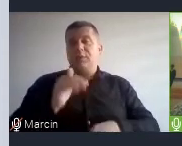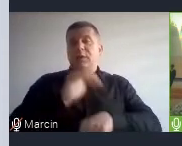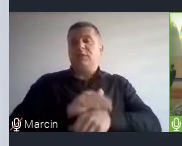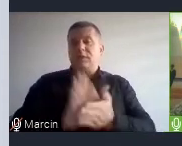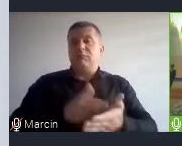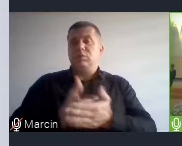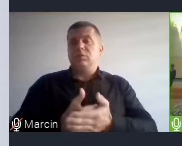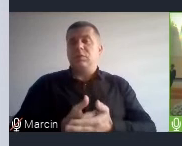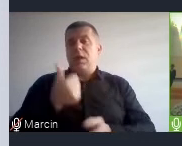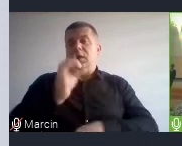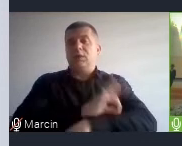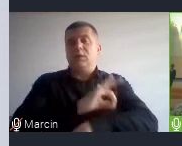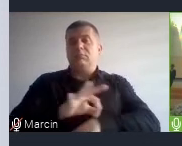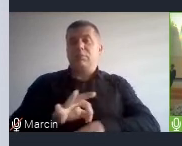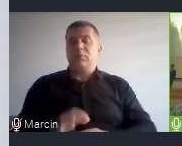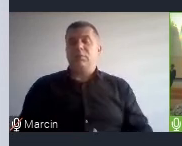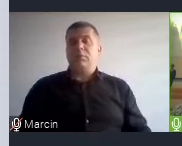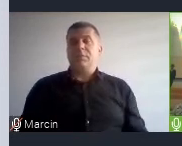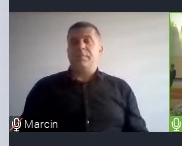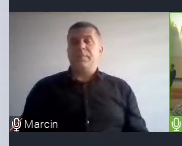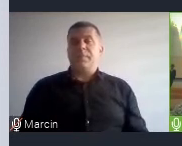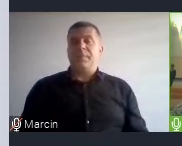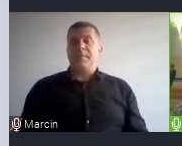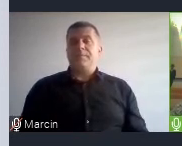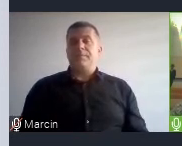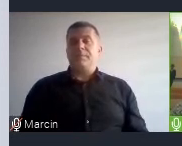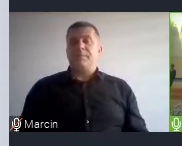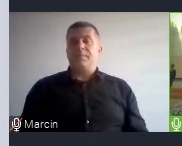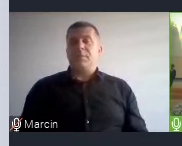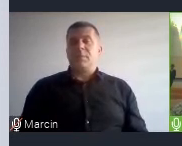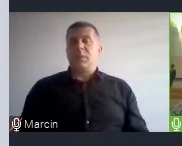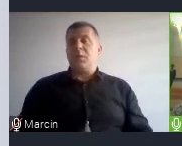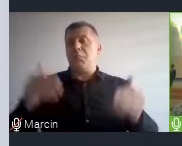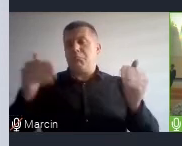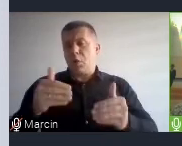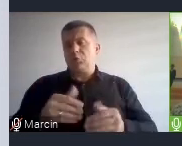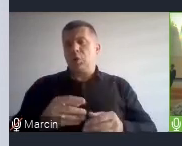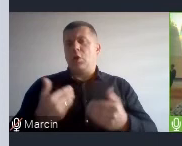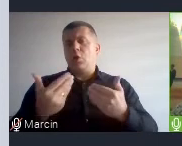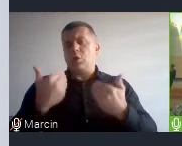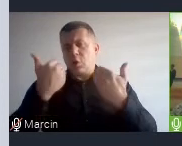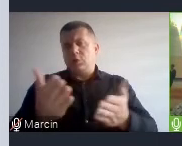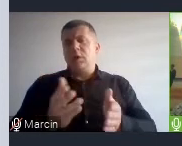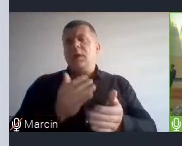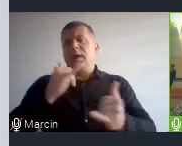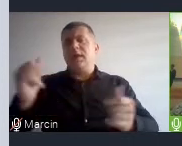To jeden z projektów z którymi współpracuję, mogą być dostarczone przez innego wykonawcę.